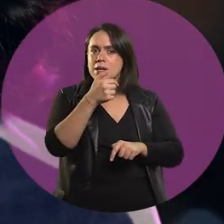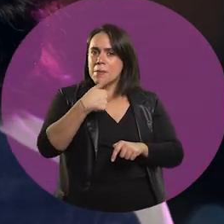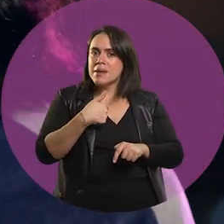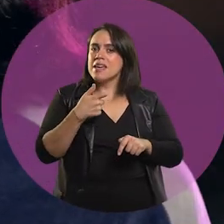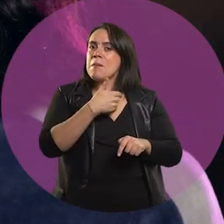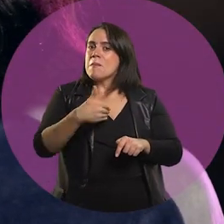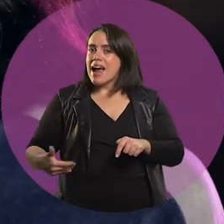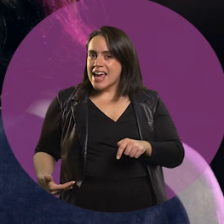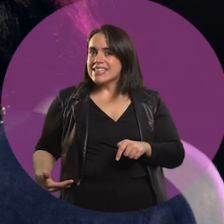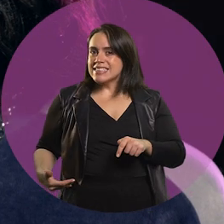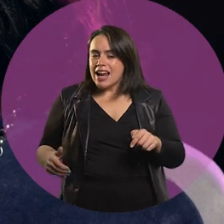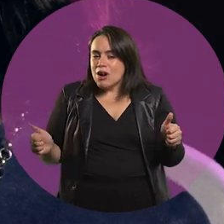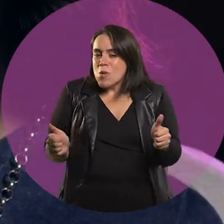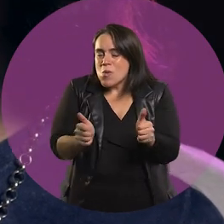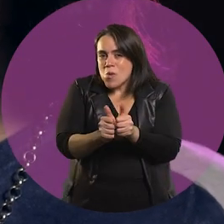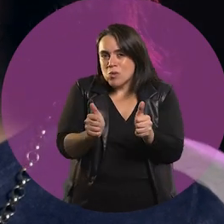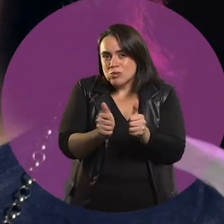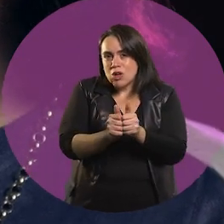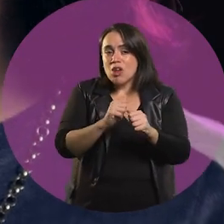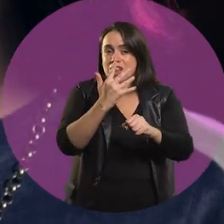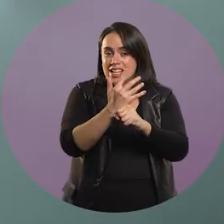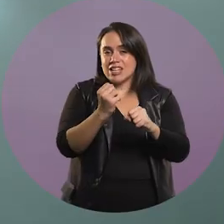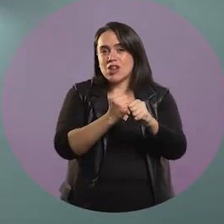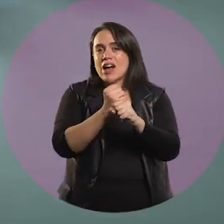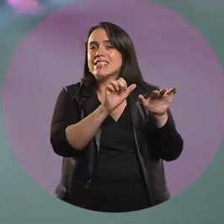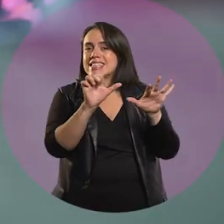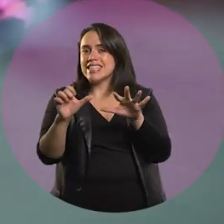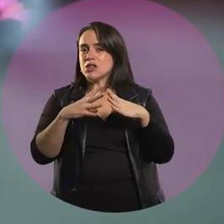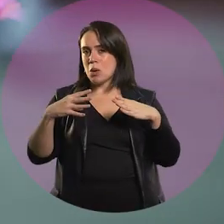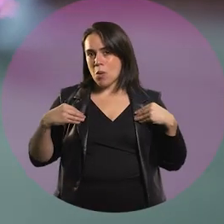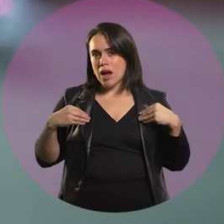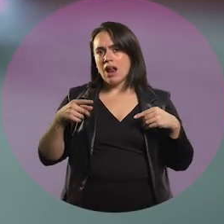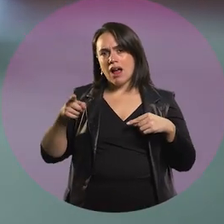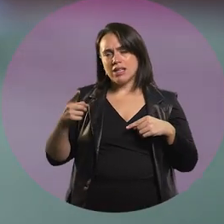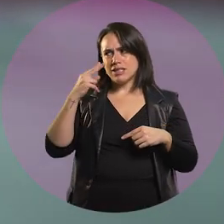Y Laura fue mi maestra desde los cinco años hasta sexto de escuela. Me vio pasar por un montón de etapas,